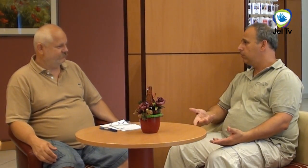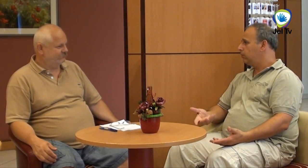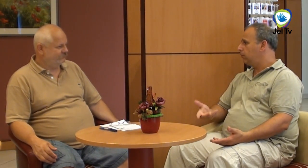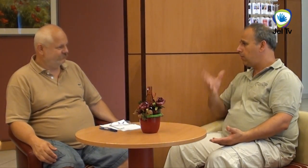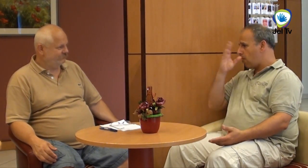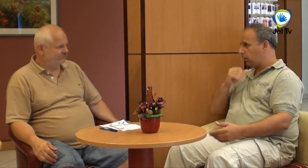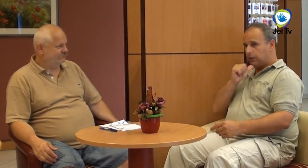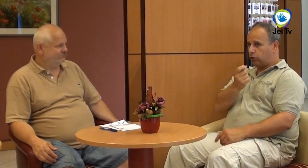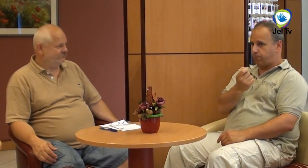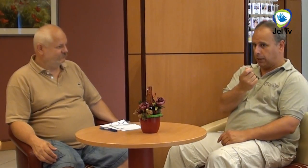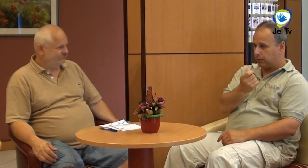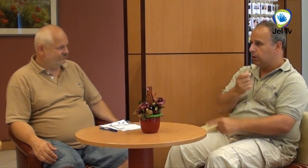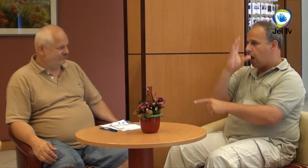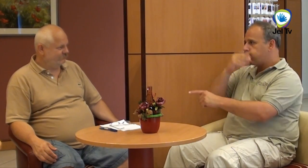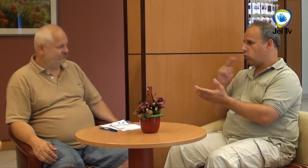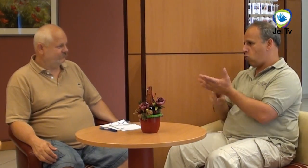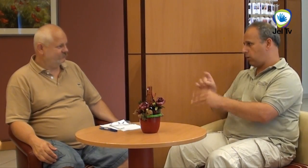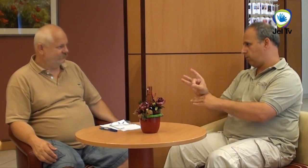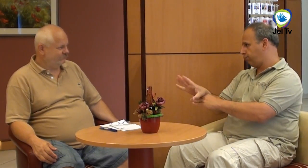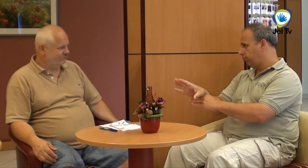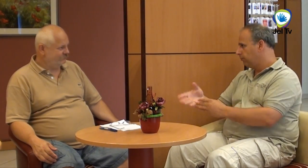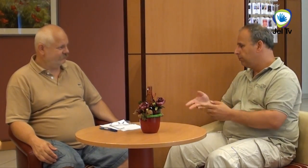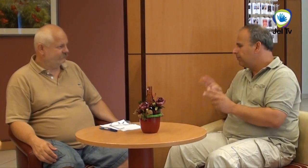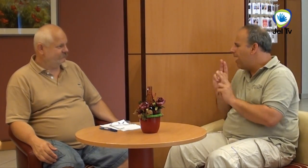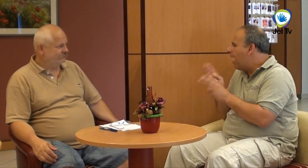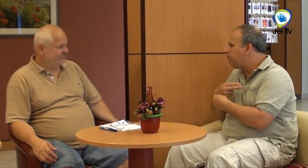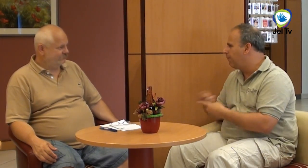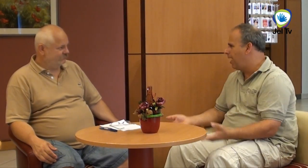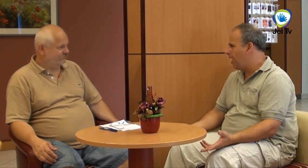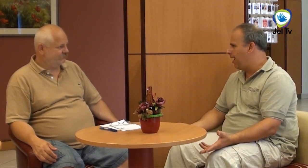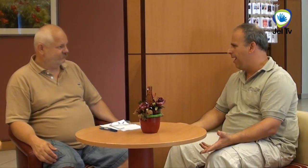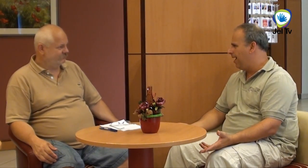Ha az embernek nincs pénze, akkor az emberi jog törölve? Nem lehet!